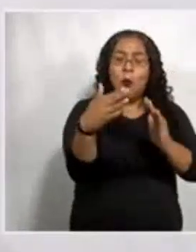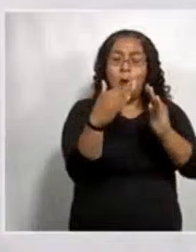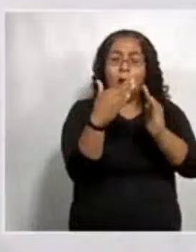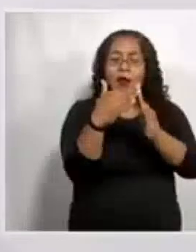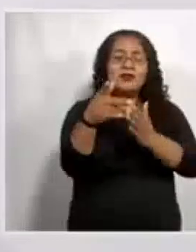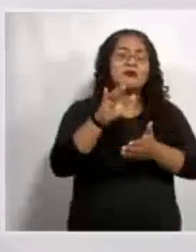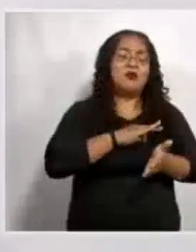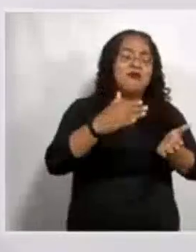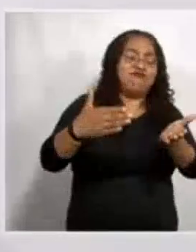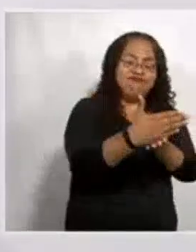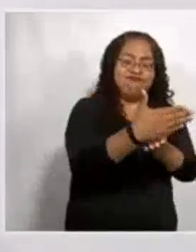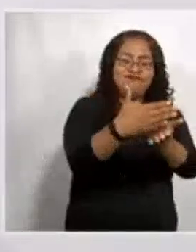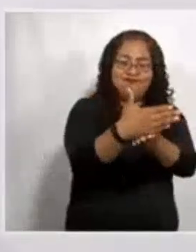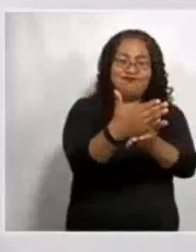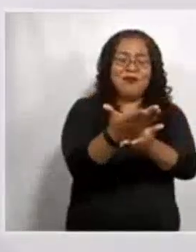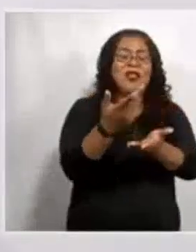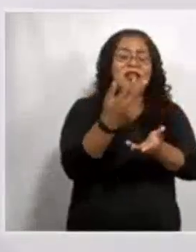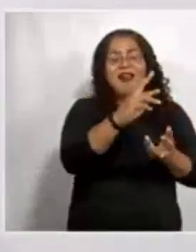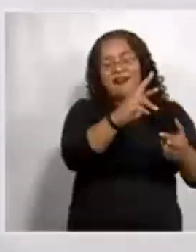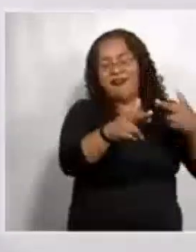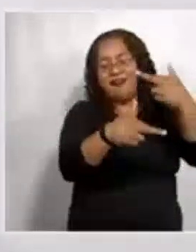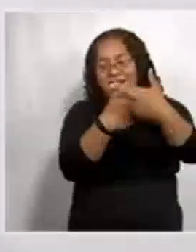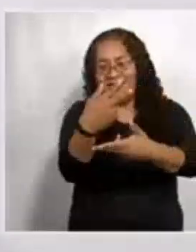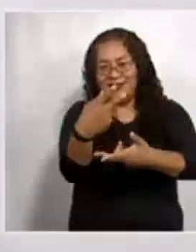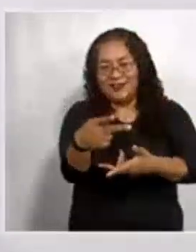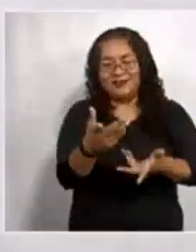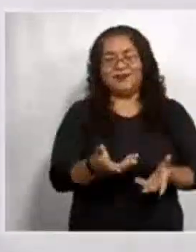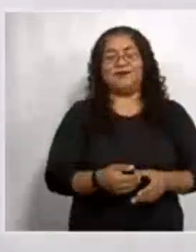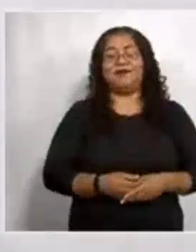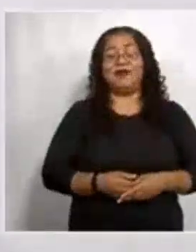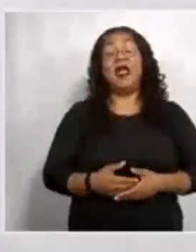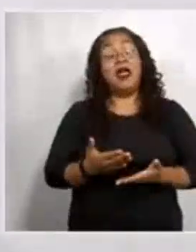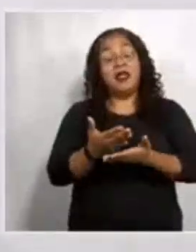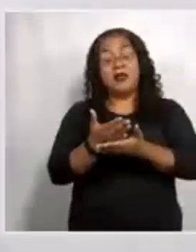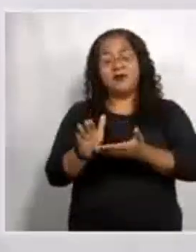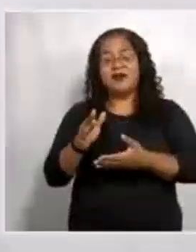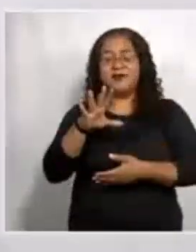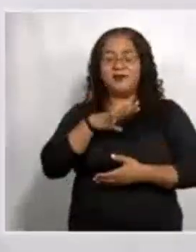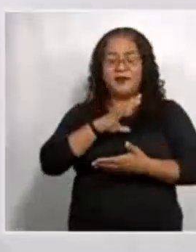Bueno, les iba a decir que además de todos los programas de bienestar que